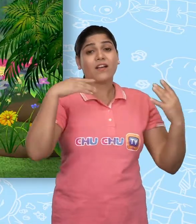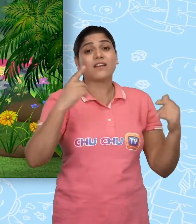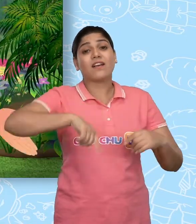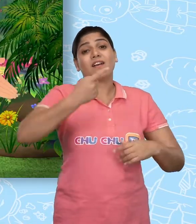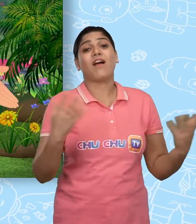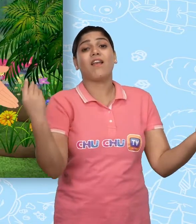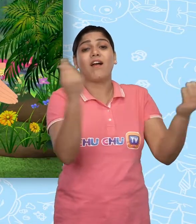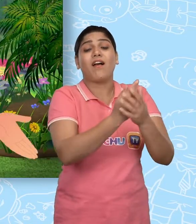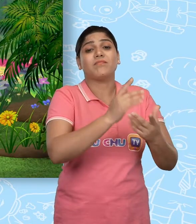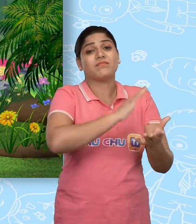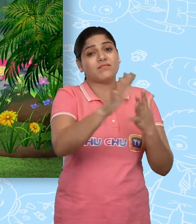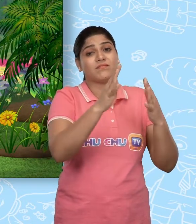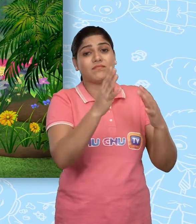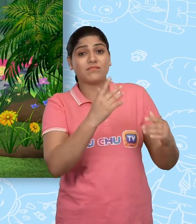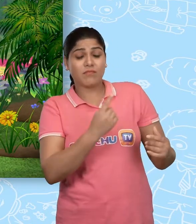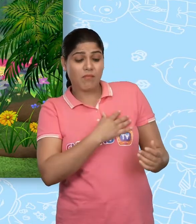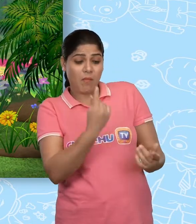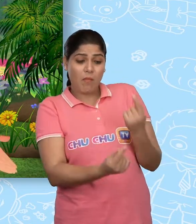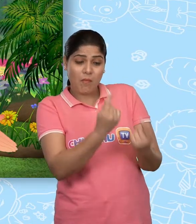तो कल हम सब बगीचे में जा सकेंगे.